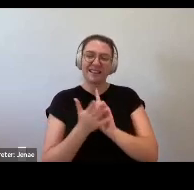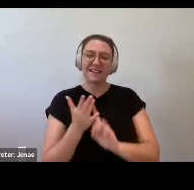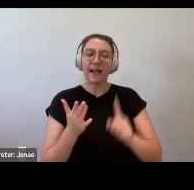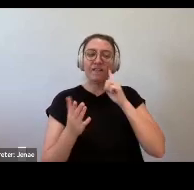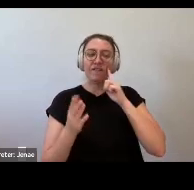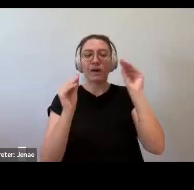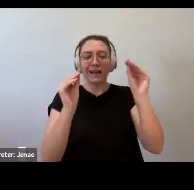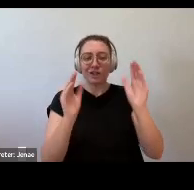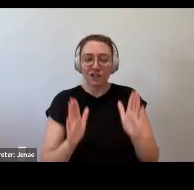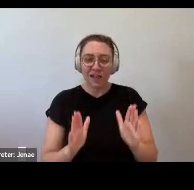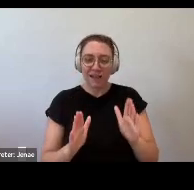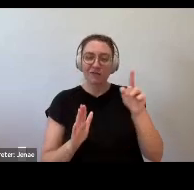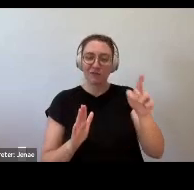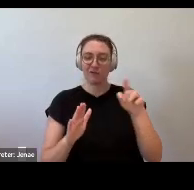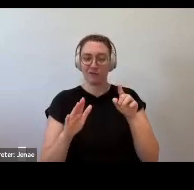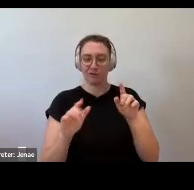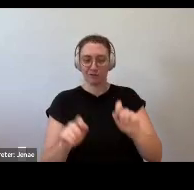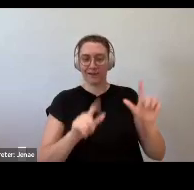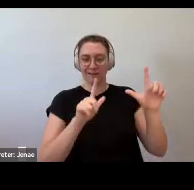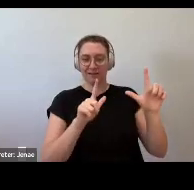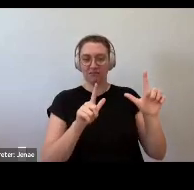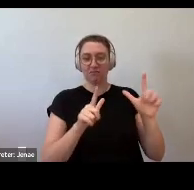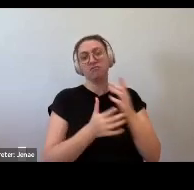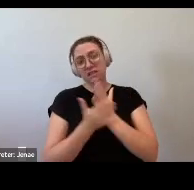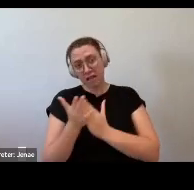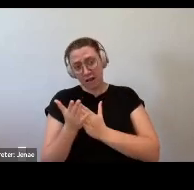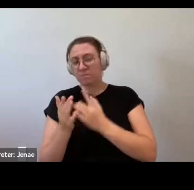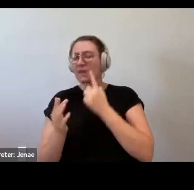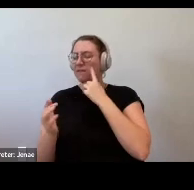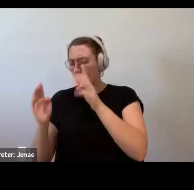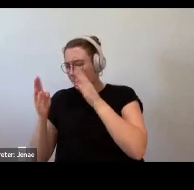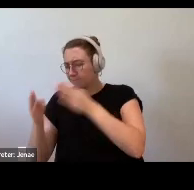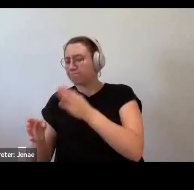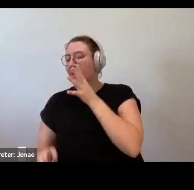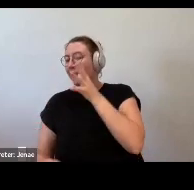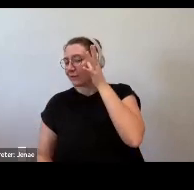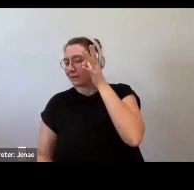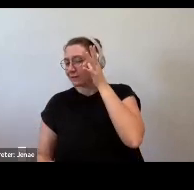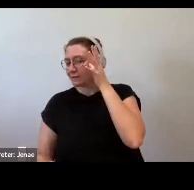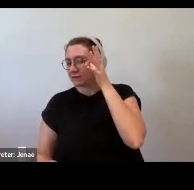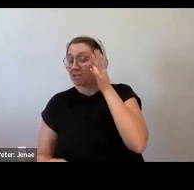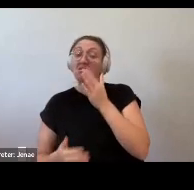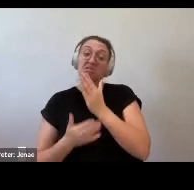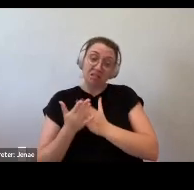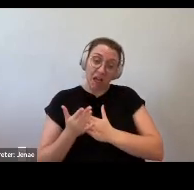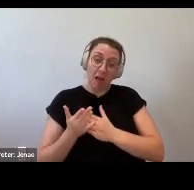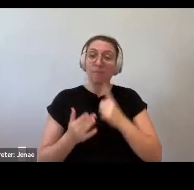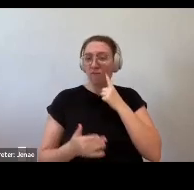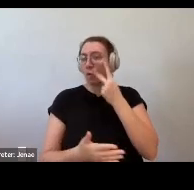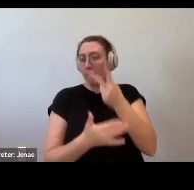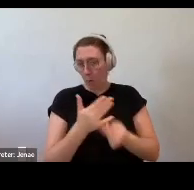el acceso de los educadores. Algunos están diseñados para padres y otros son para que tanto padres como educadores o